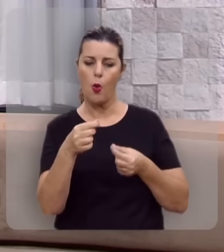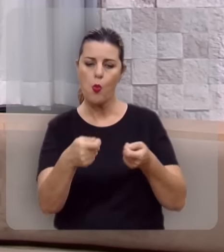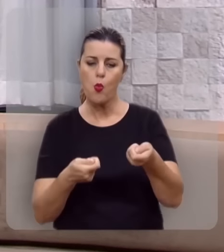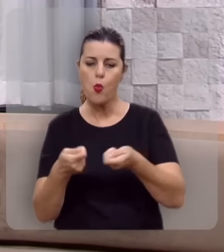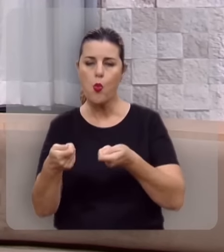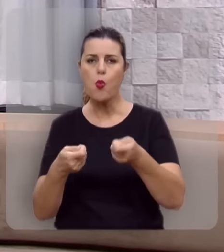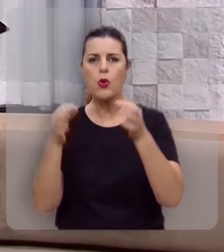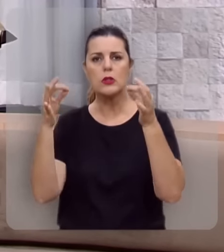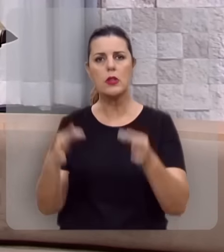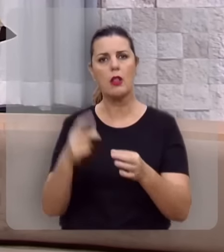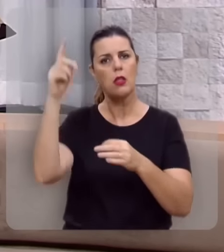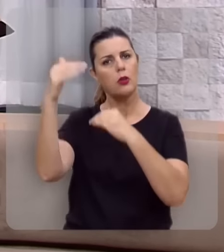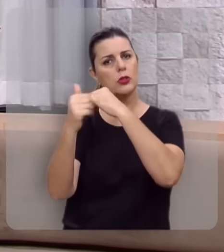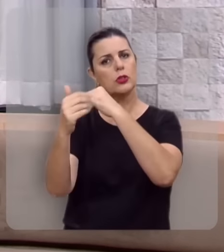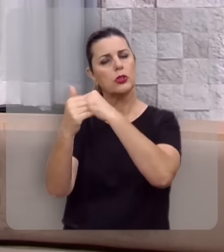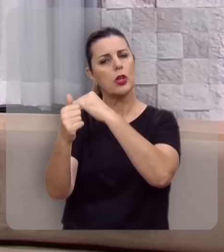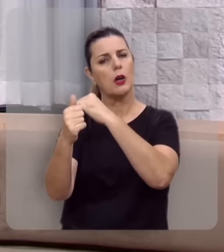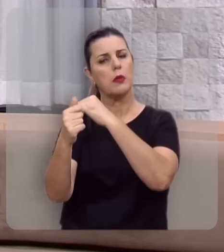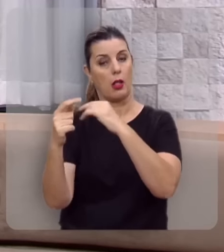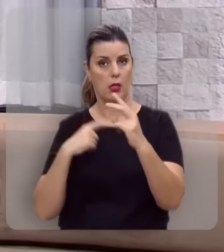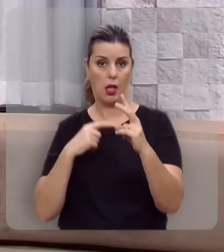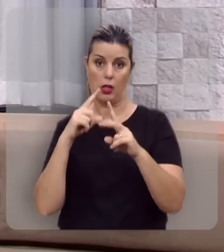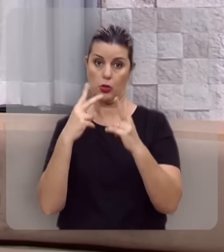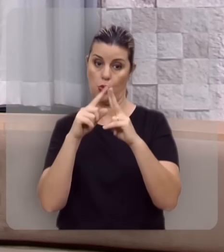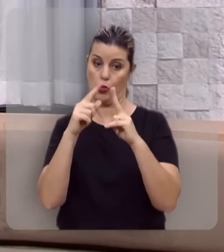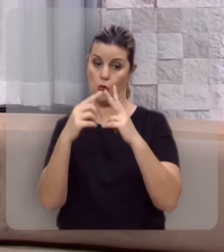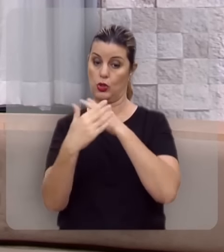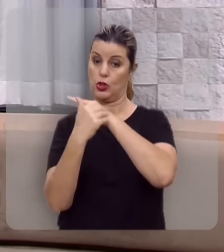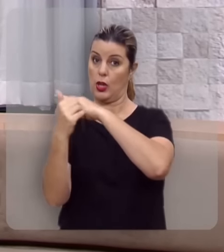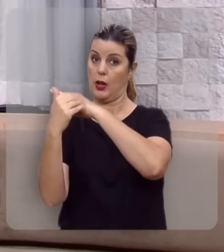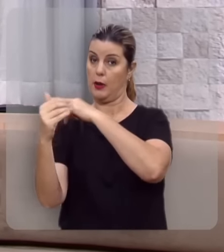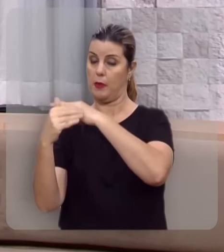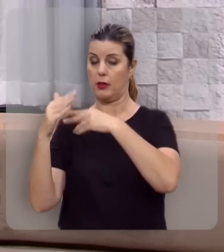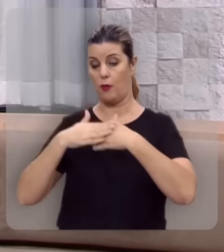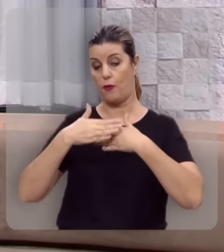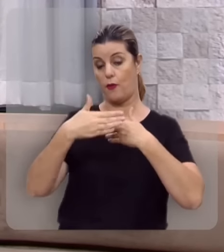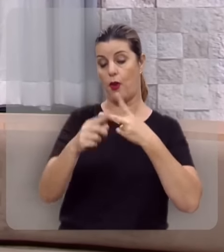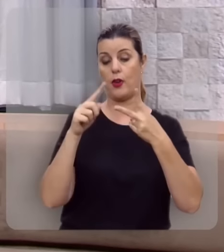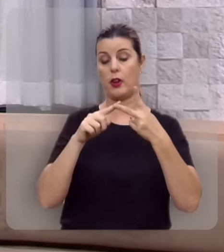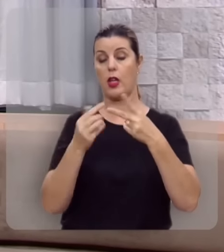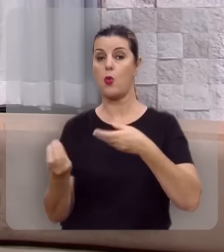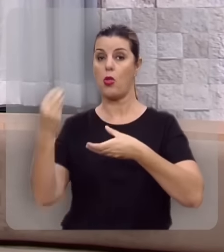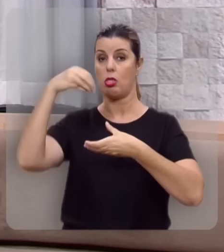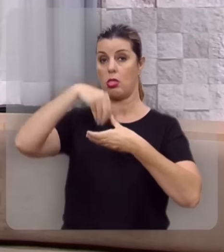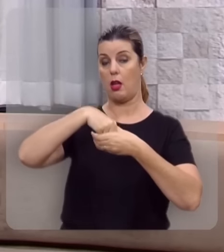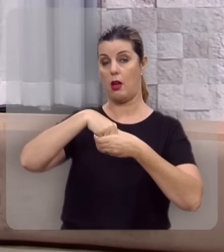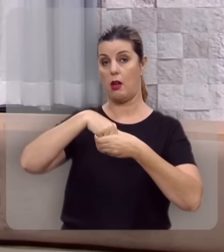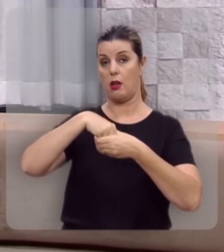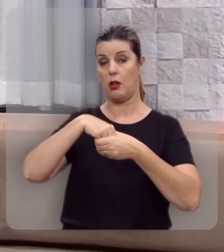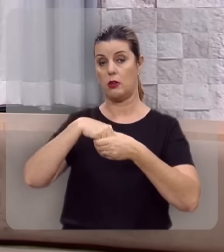chama. E há dois tipos de chamados bem distintos, o chamado externo e o chamado interno, o chamado